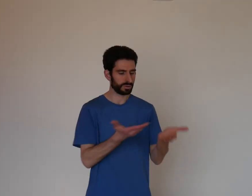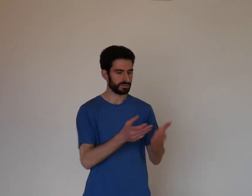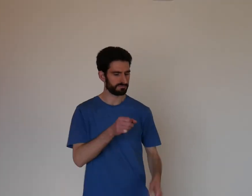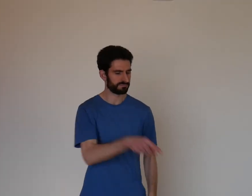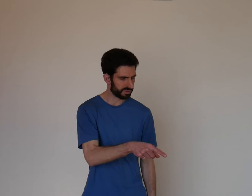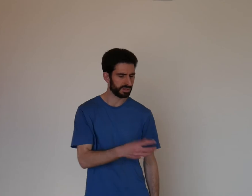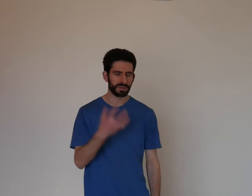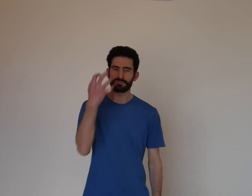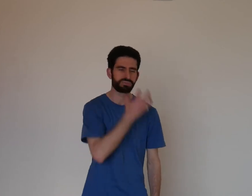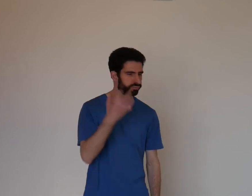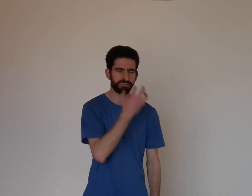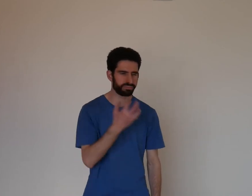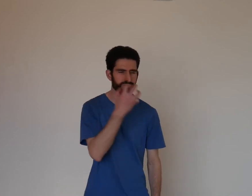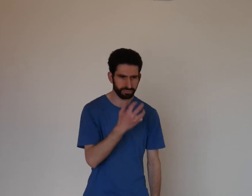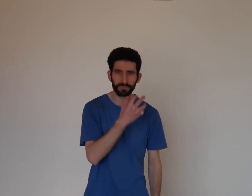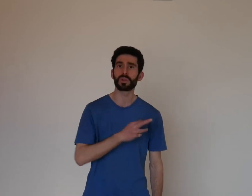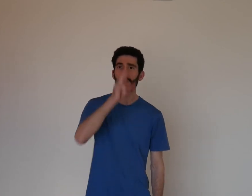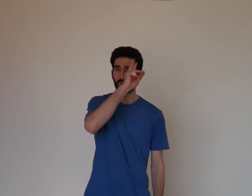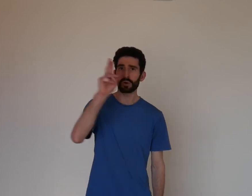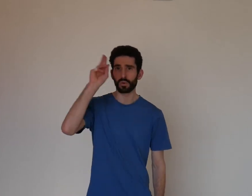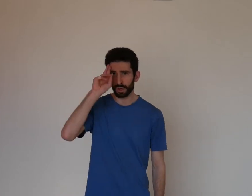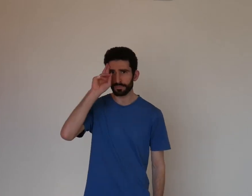Cette situation était horrible. Le roi,